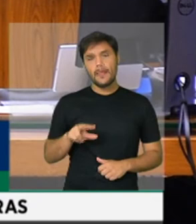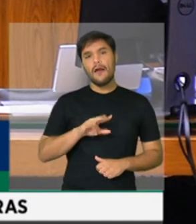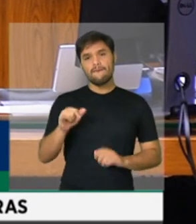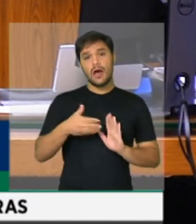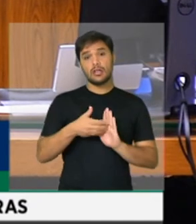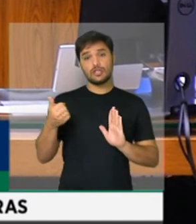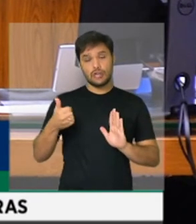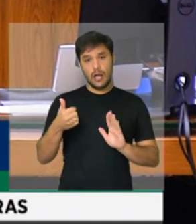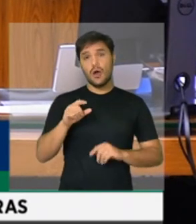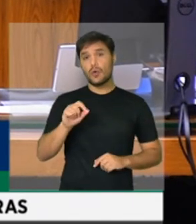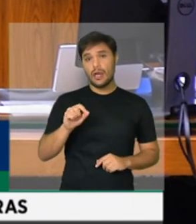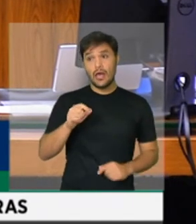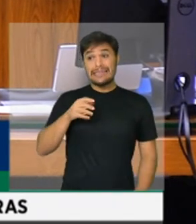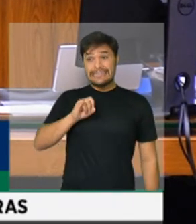PLENÁRIO QUE SERÁ RETIRADA A PALAVRA DO DEPUTADO QUE SE